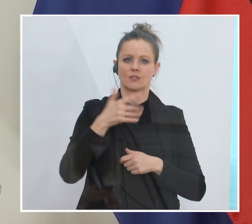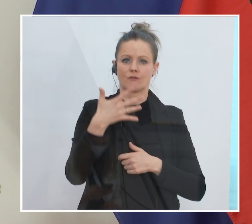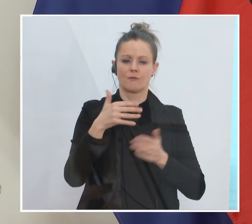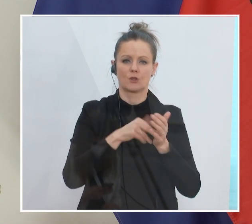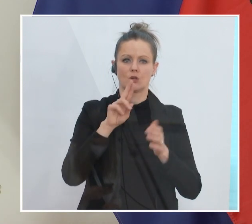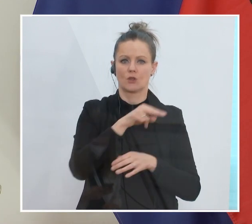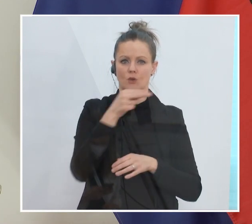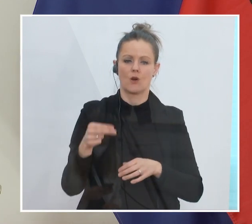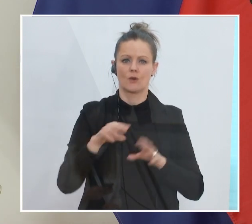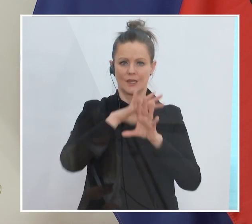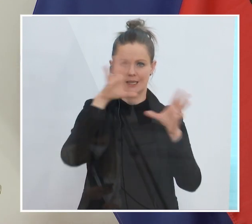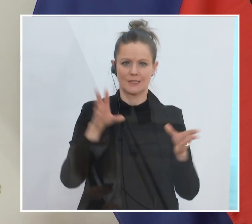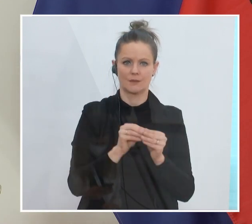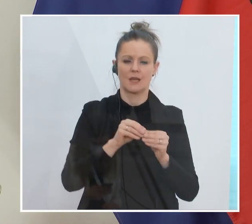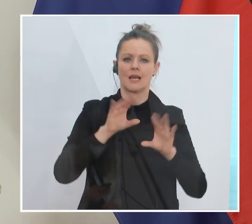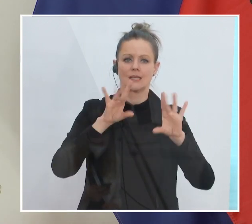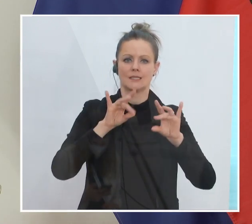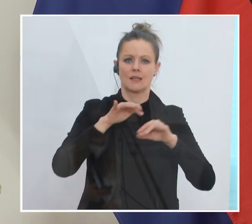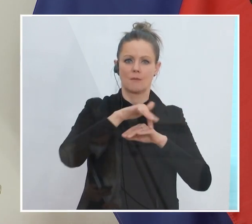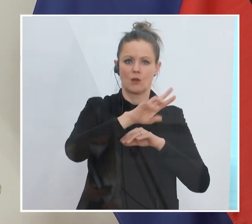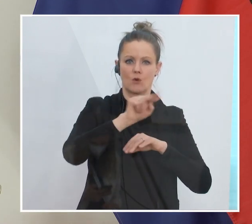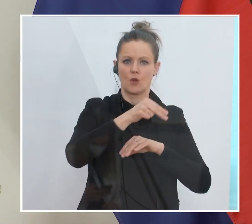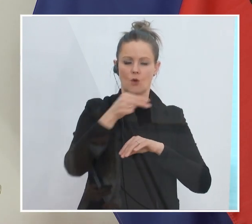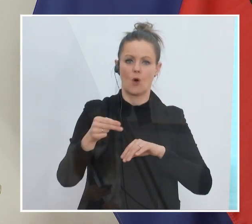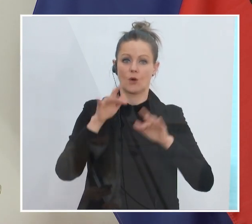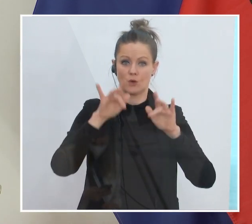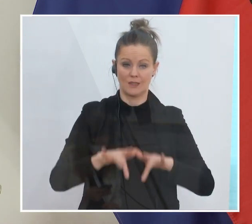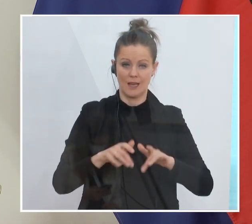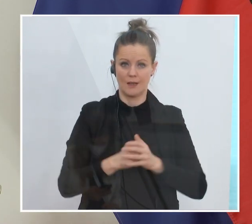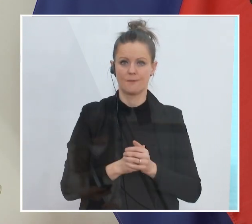Gesamtvolumen von 10 Mio. € vorgesehen, und die Abwicklung wird über die österreichische